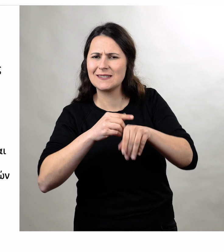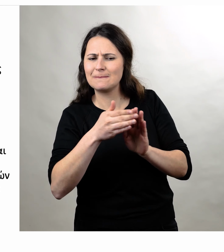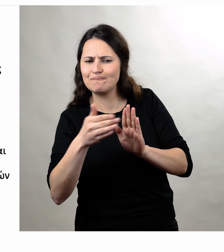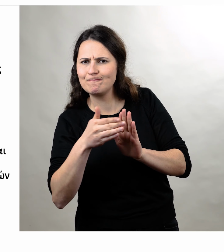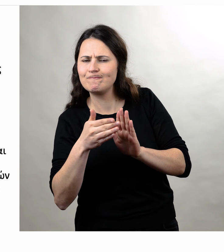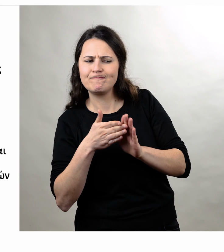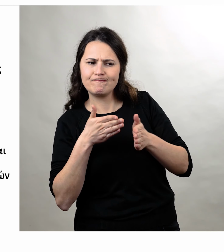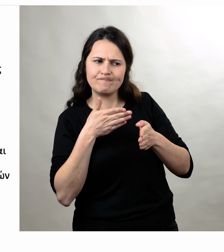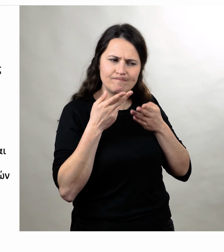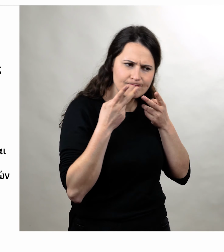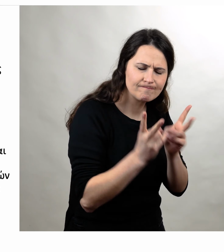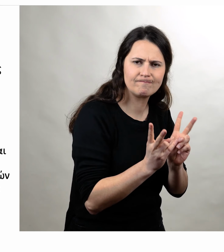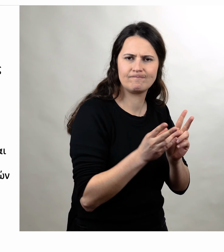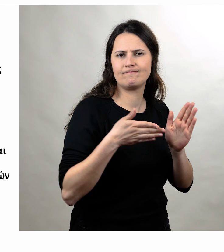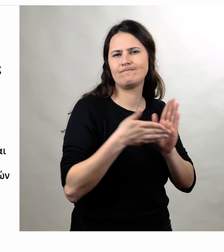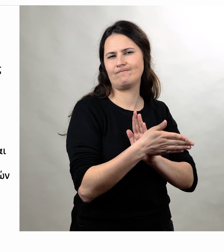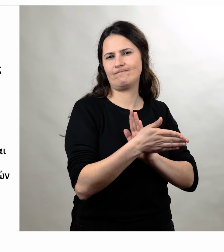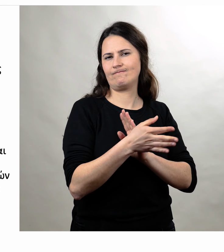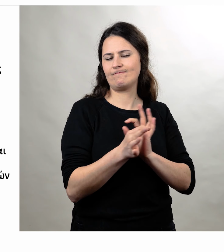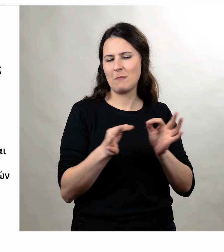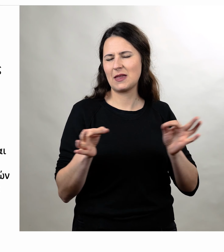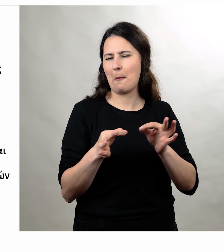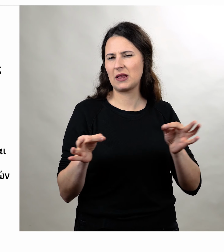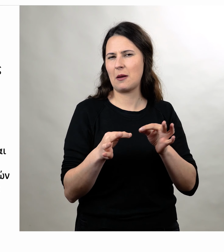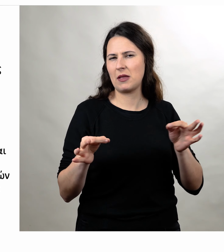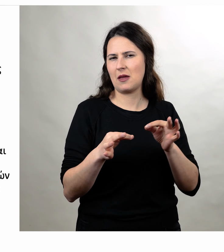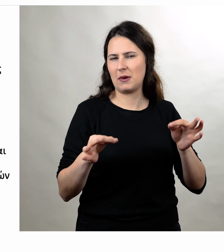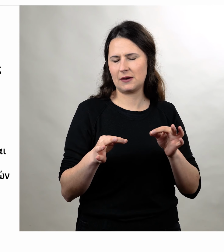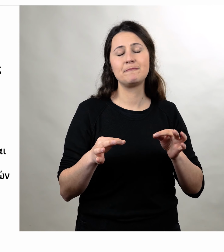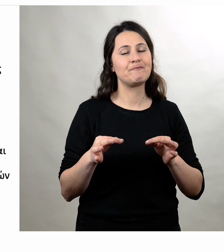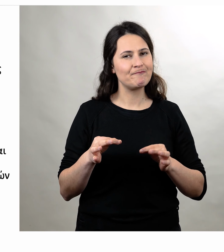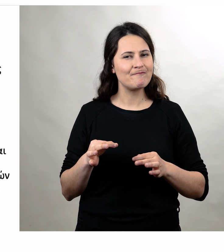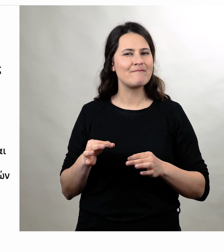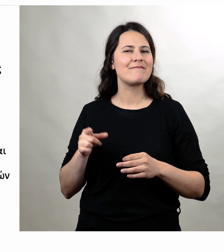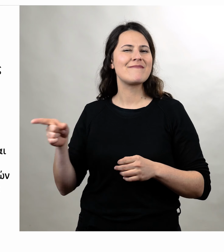Αυστραλοί ειδικοί συνέστησαν επίσης ότι: